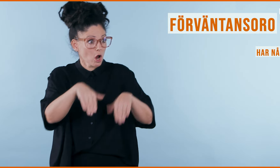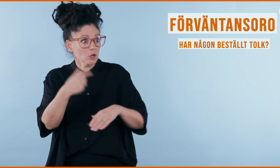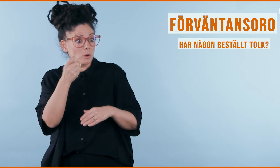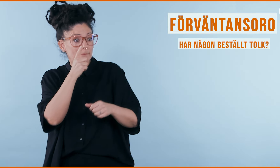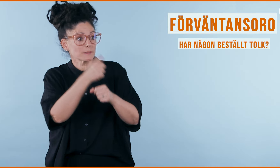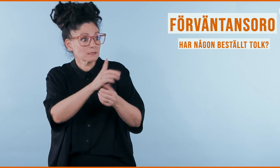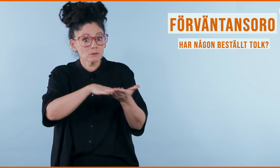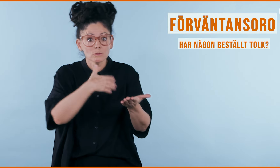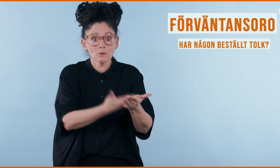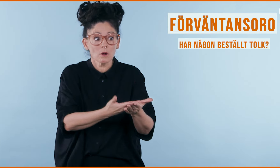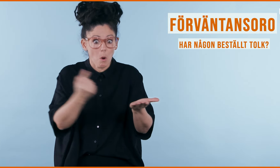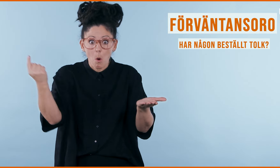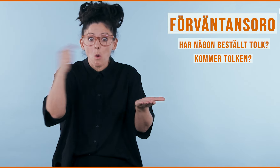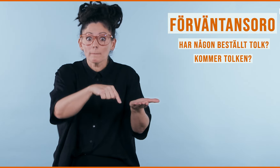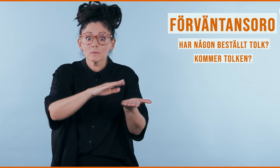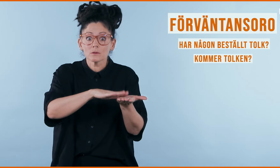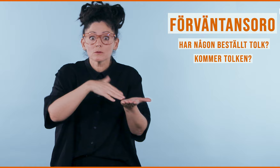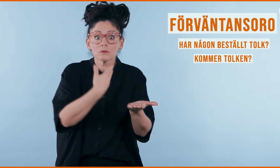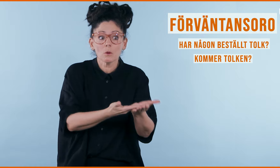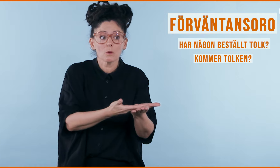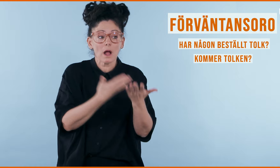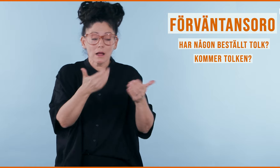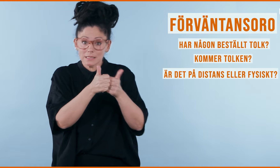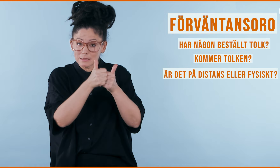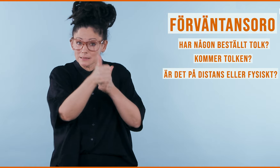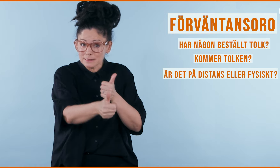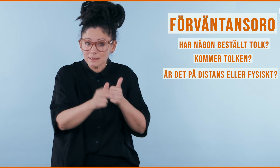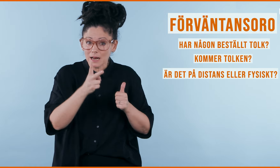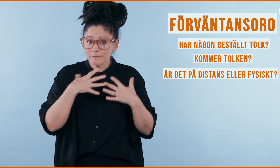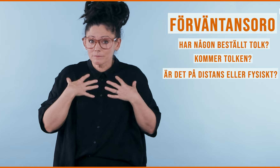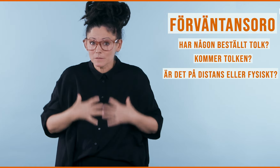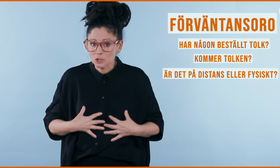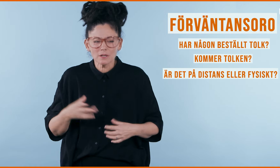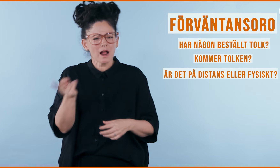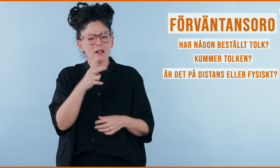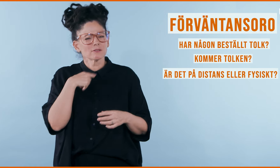Har någon beställt tolk? Kommer tolken? Är det på distans eller fysiskt?